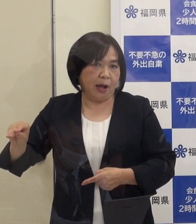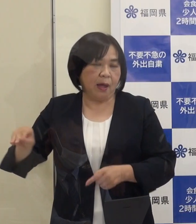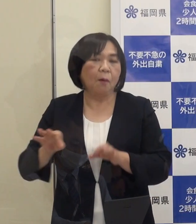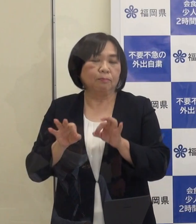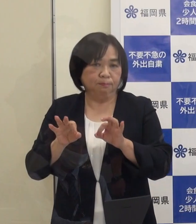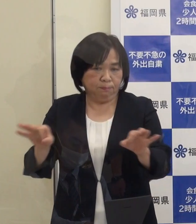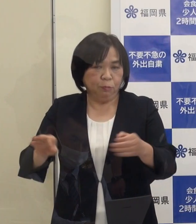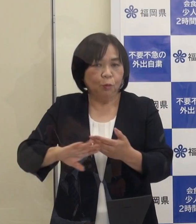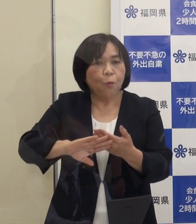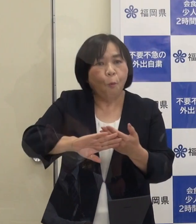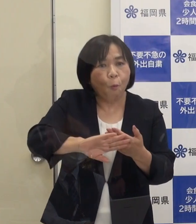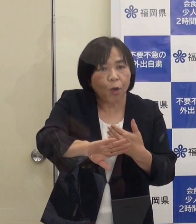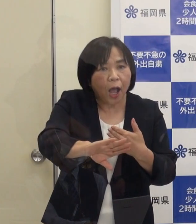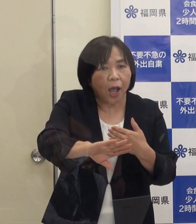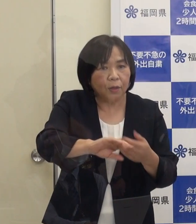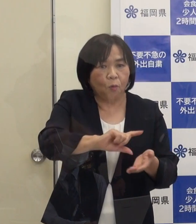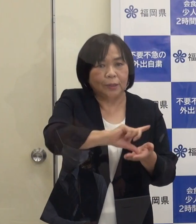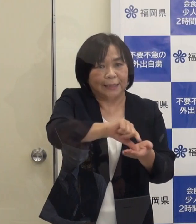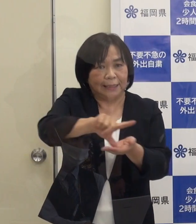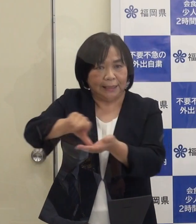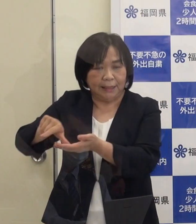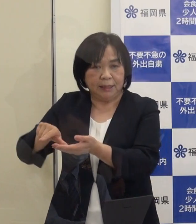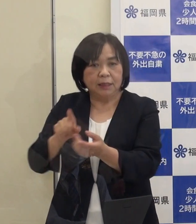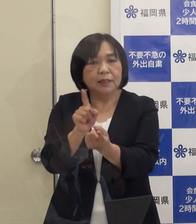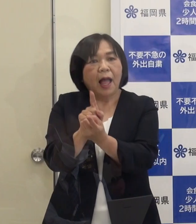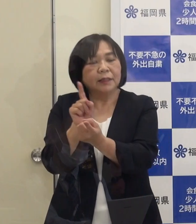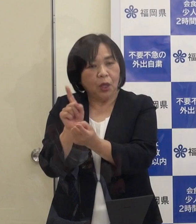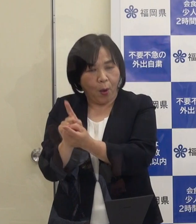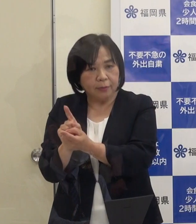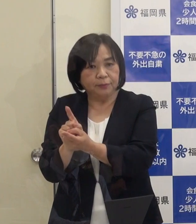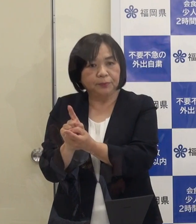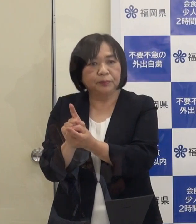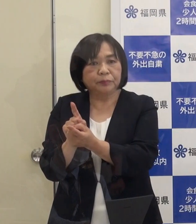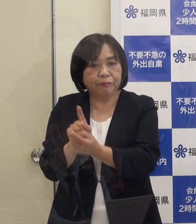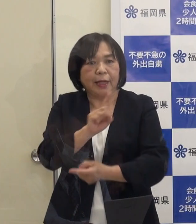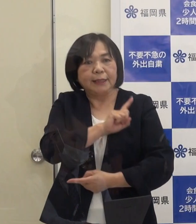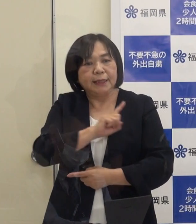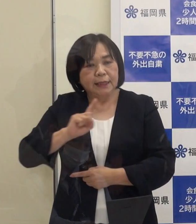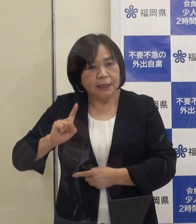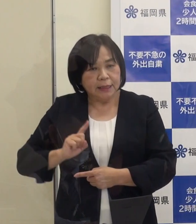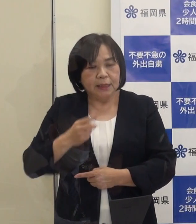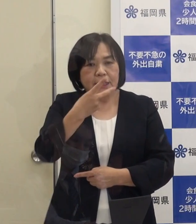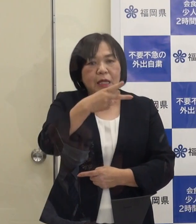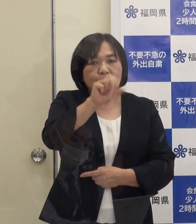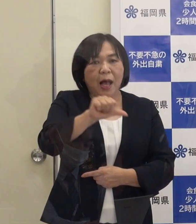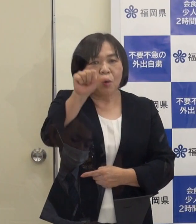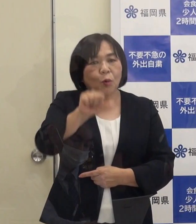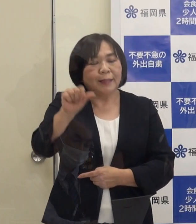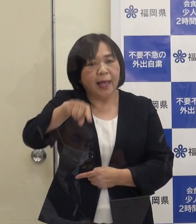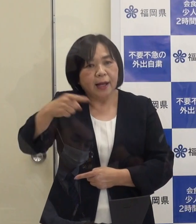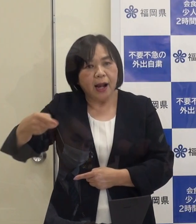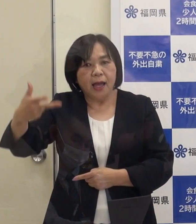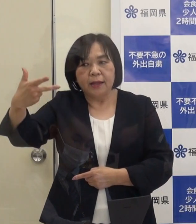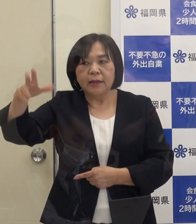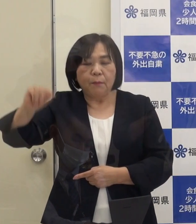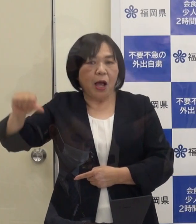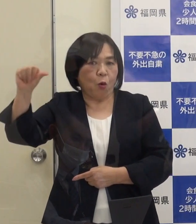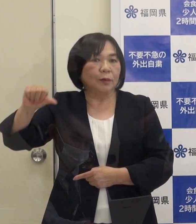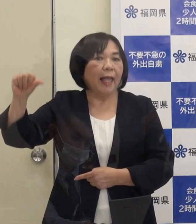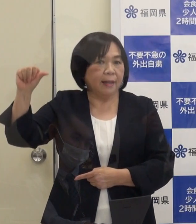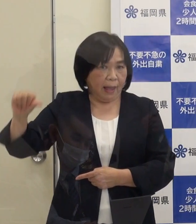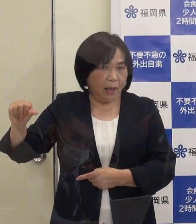その他の市町村の区域におきましては １日あたり２万５千円から７万５千円